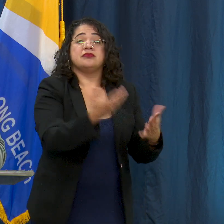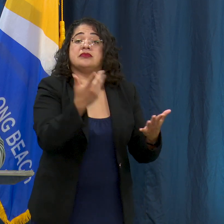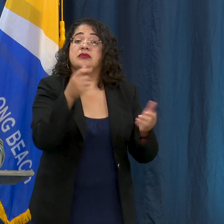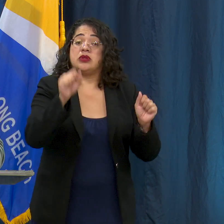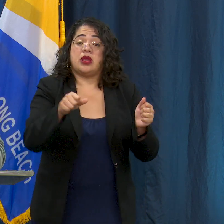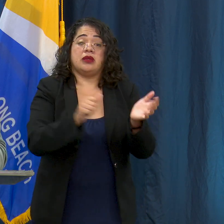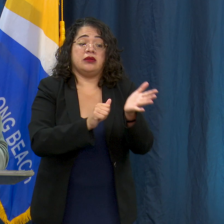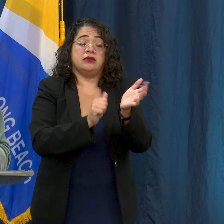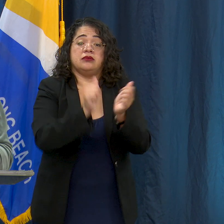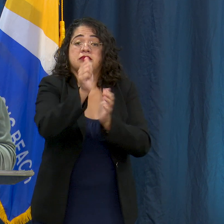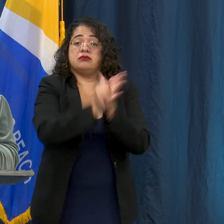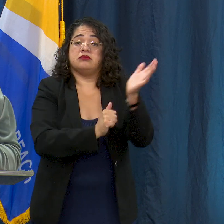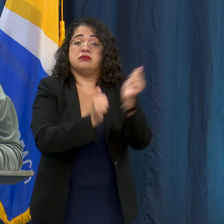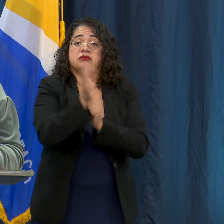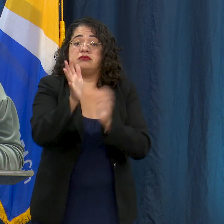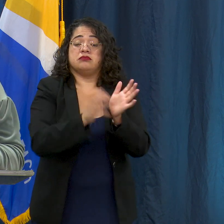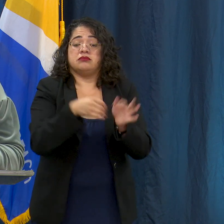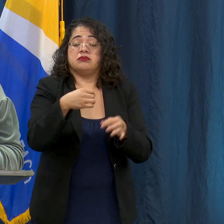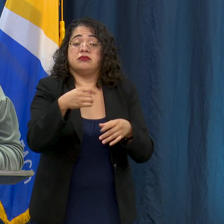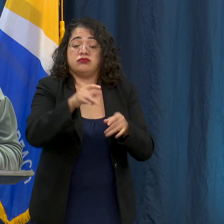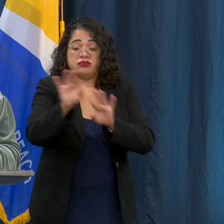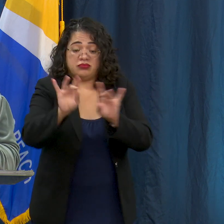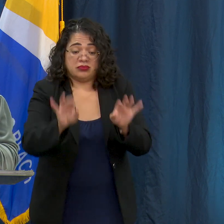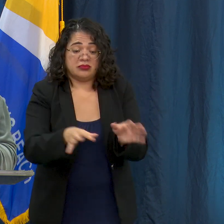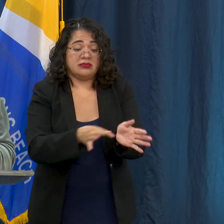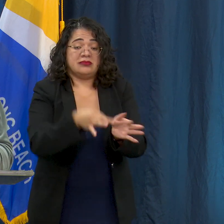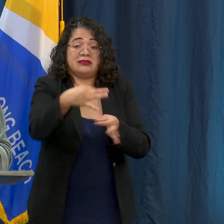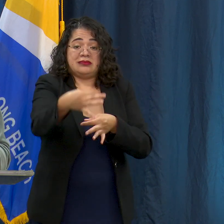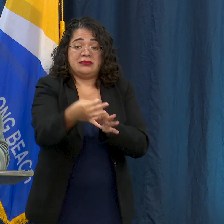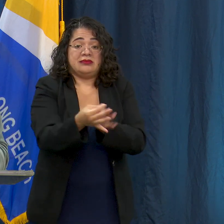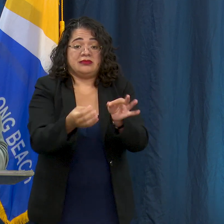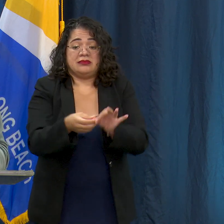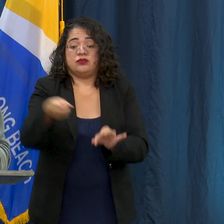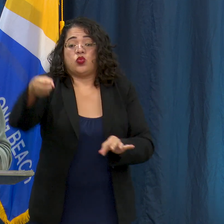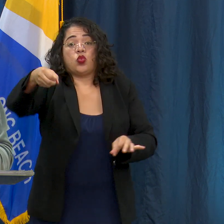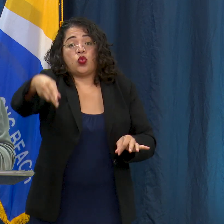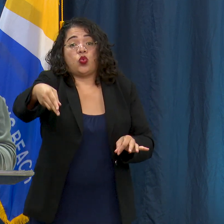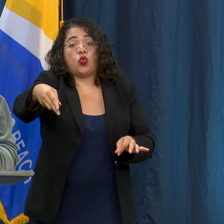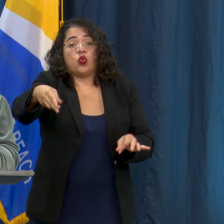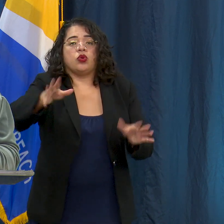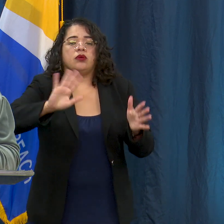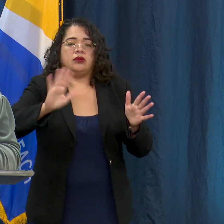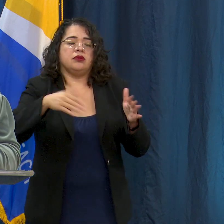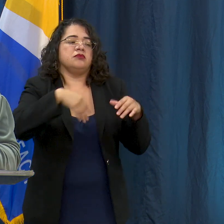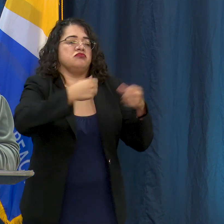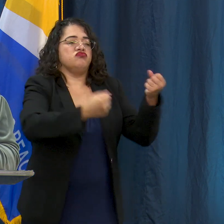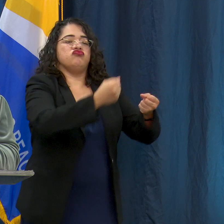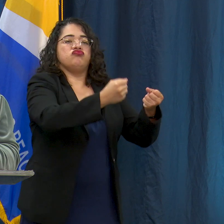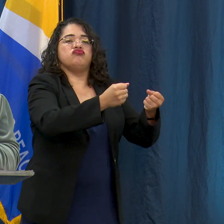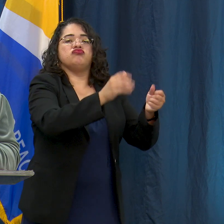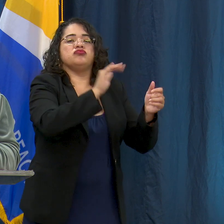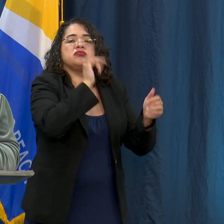es muy importante tear our los antes de meter say su carro para no pasar loss hermanas otros lado so tow superficies y por